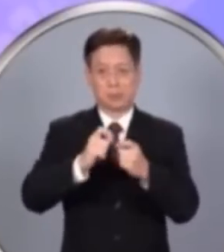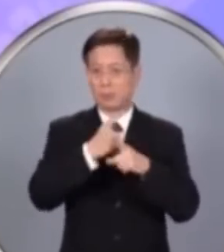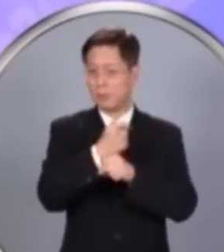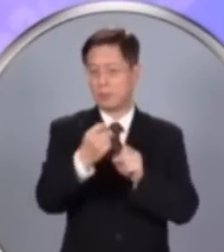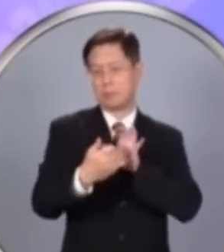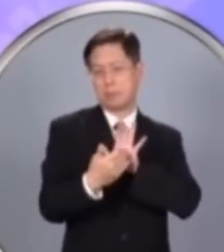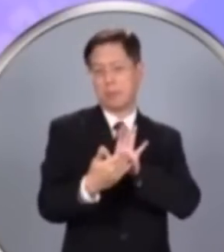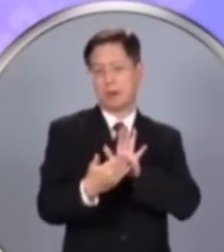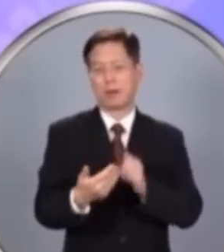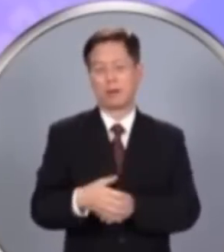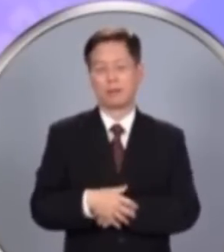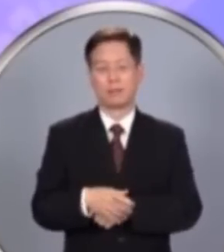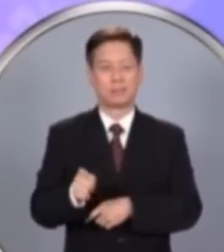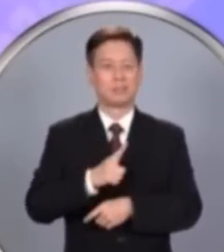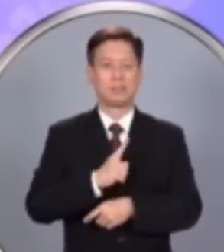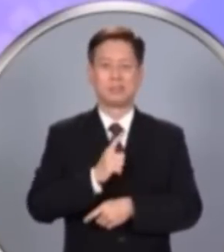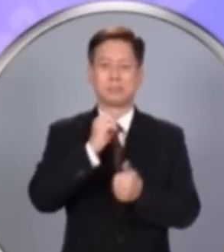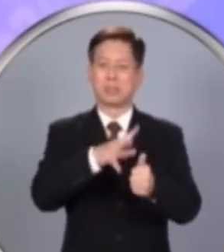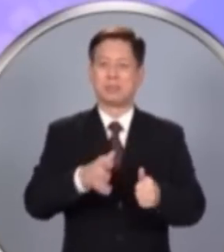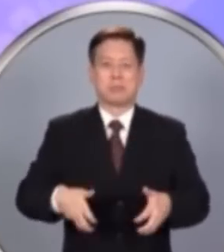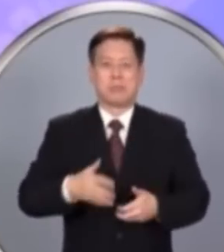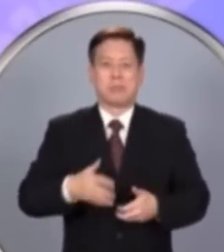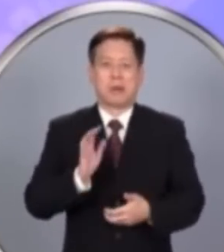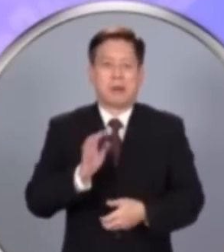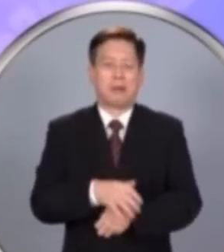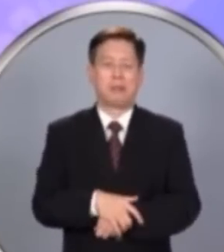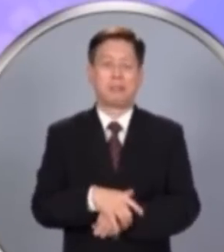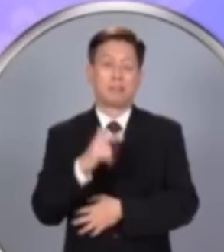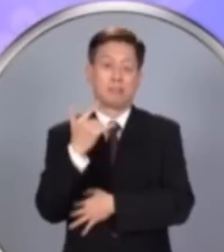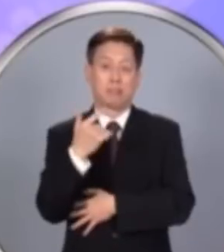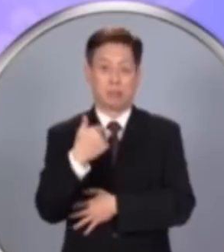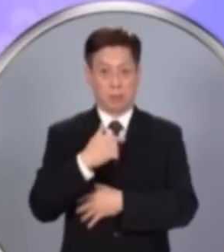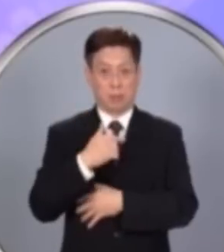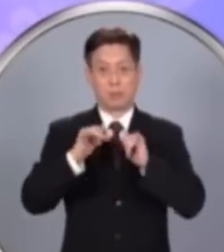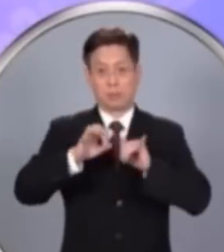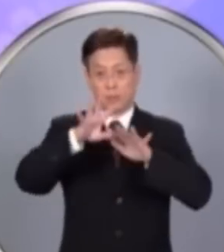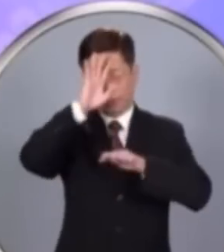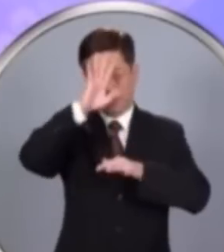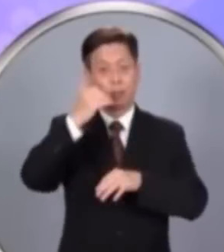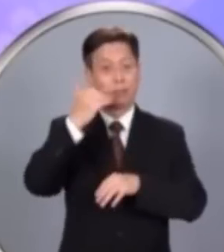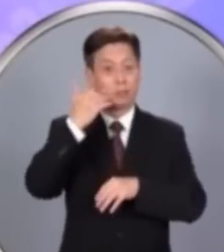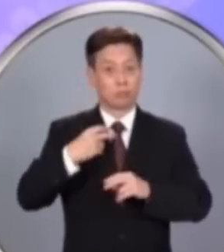蔡主席說不要急 何必這麼急 等民進黨有新國會再來做